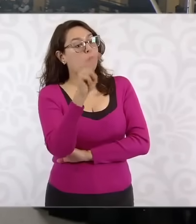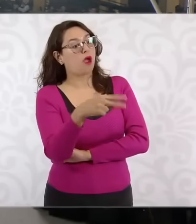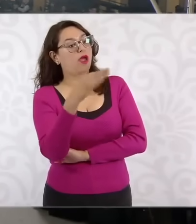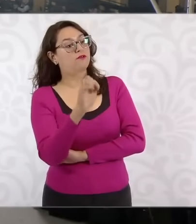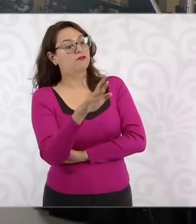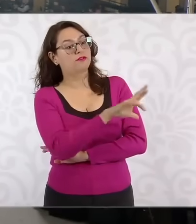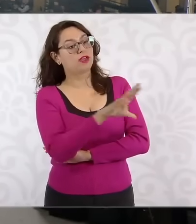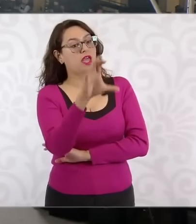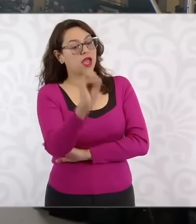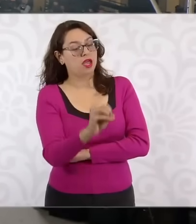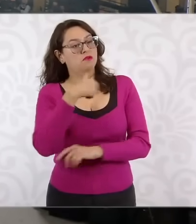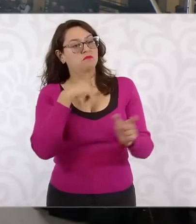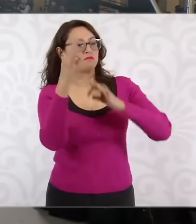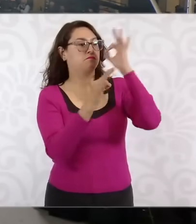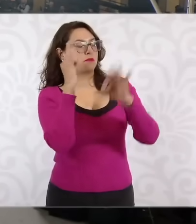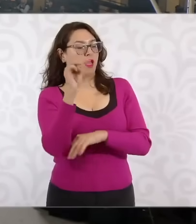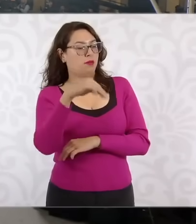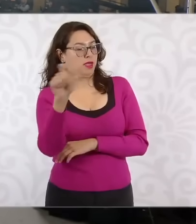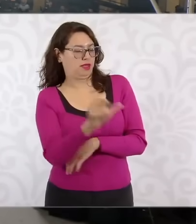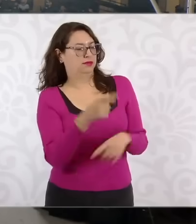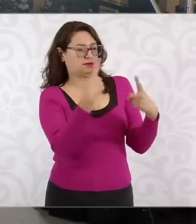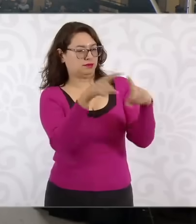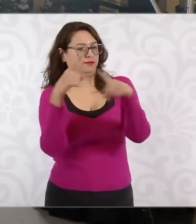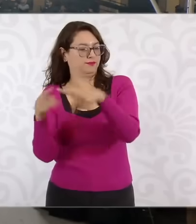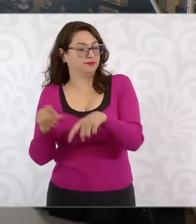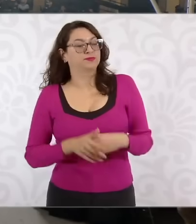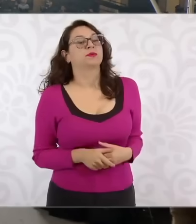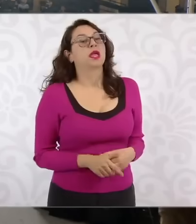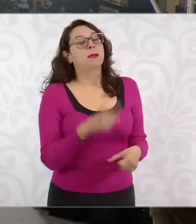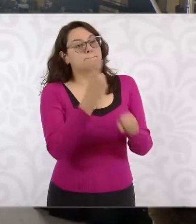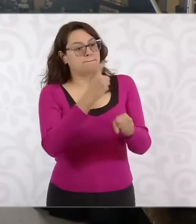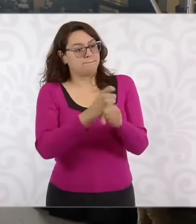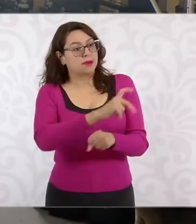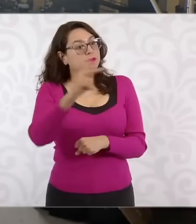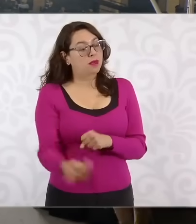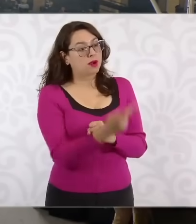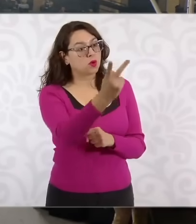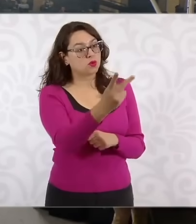y puentelibre.mx. El primero, presidenta, la primer pregunta es acerca de el reporte que